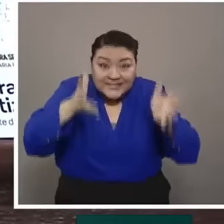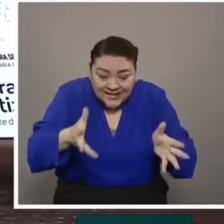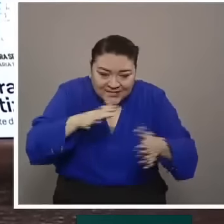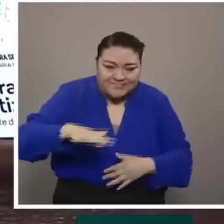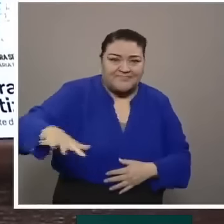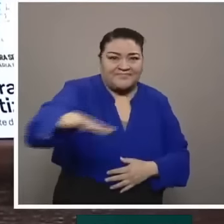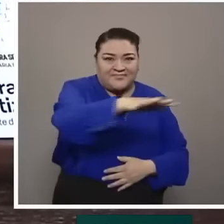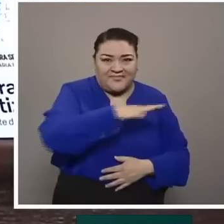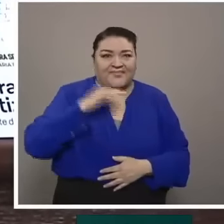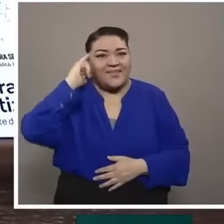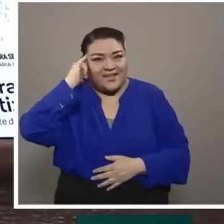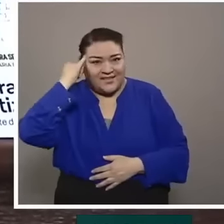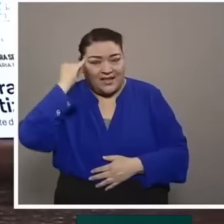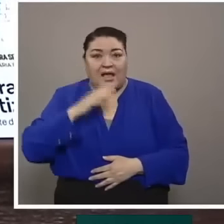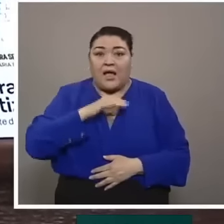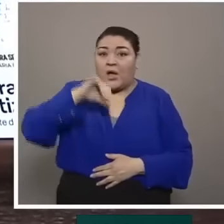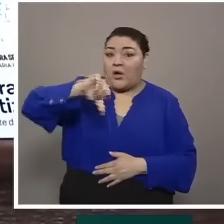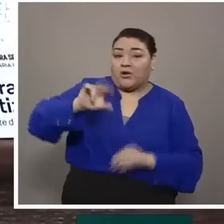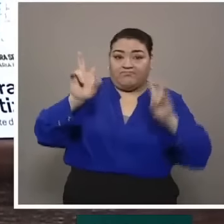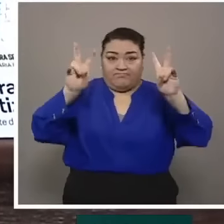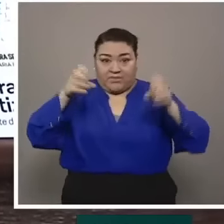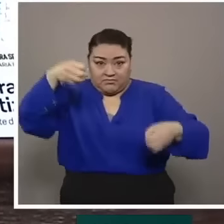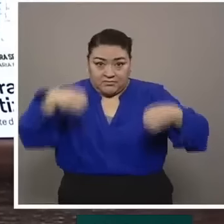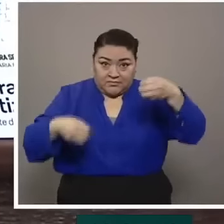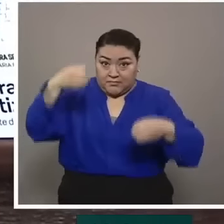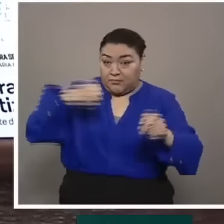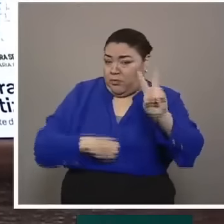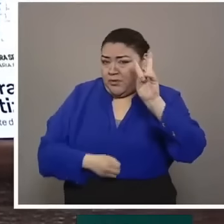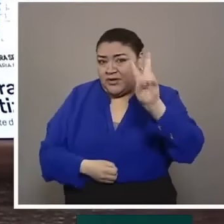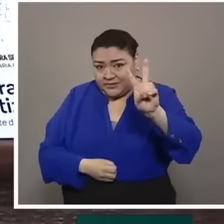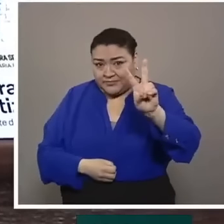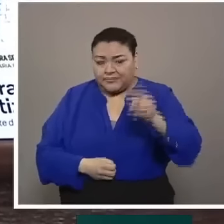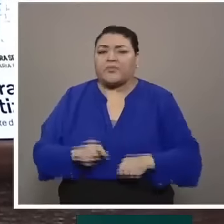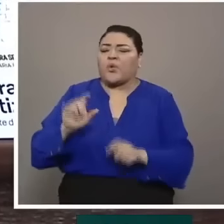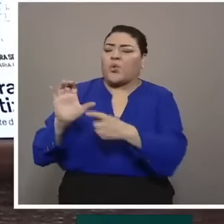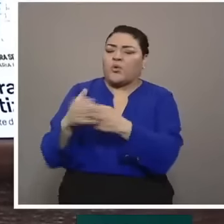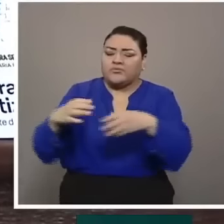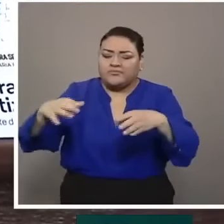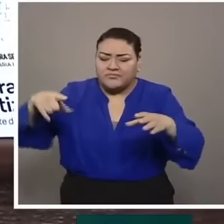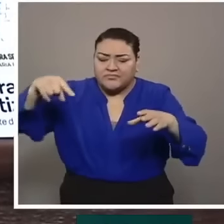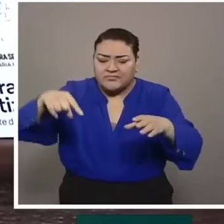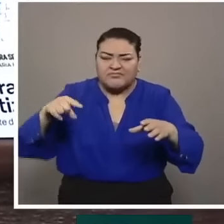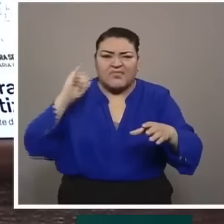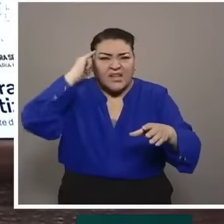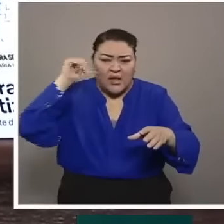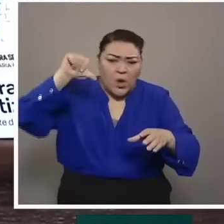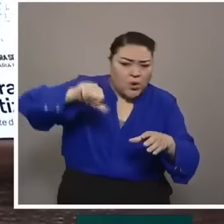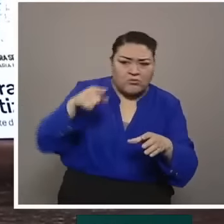dos asuntos vinculados con las problemáticas de comunidades indígenas. Esto no sería posible sin